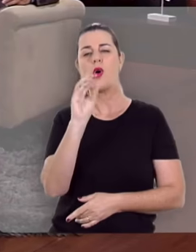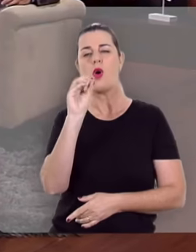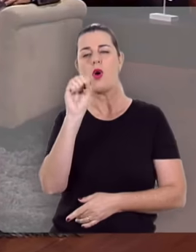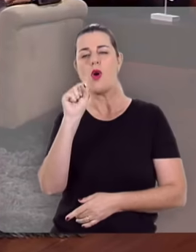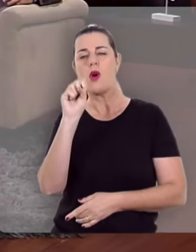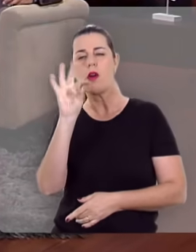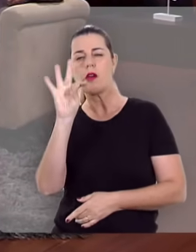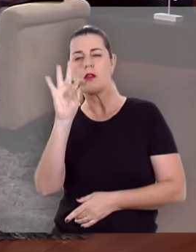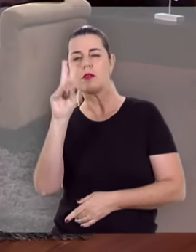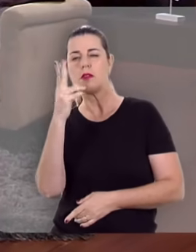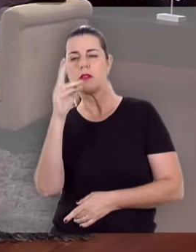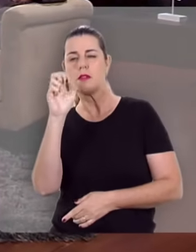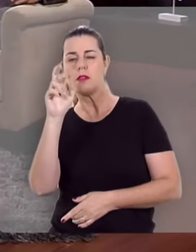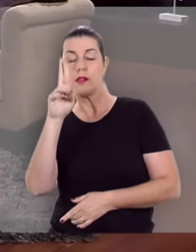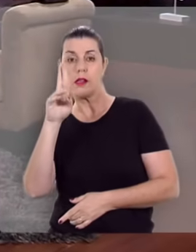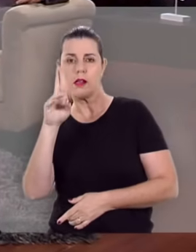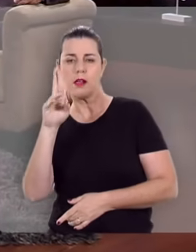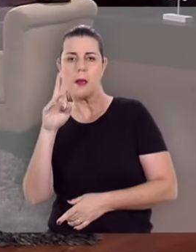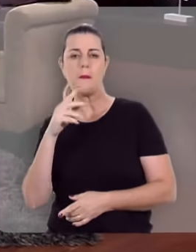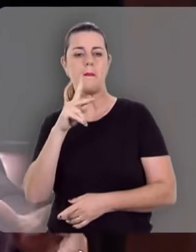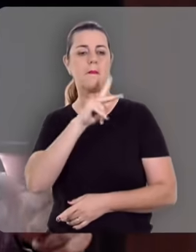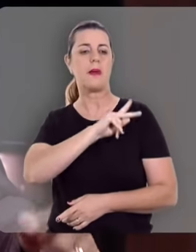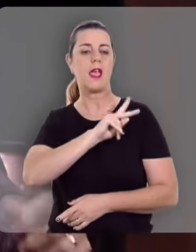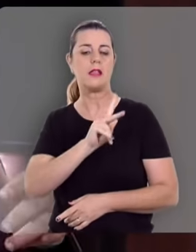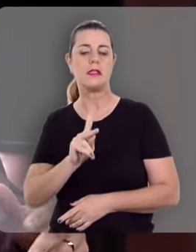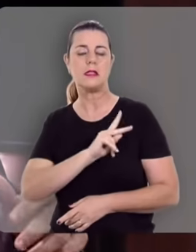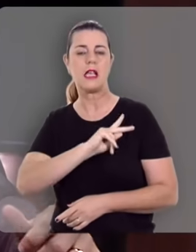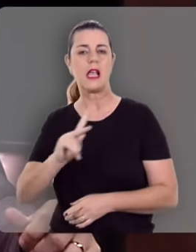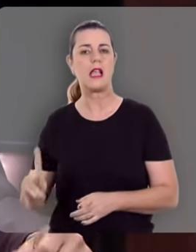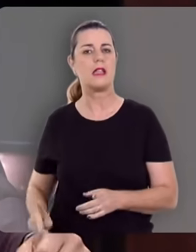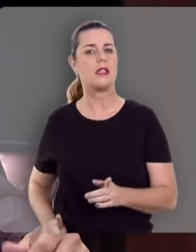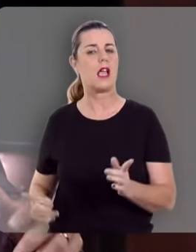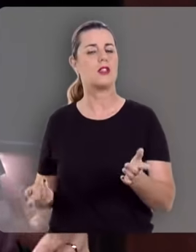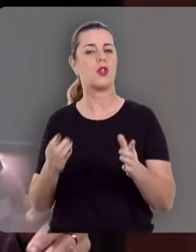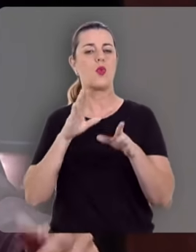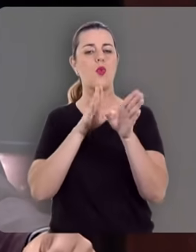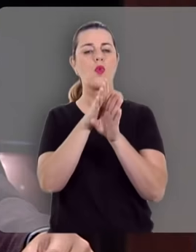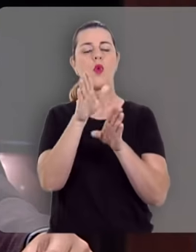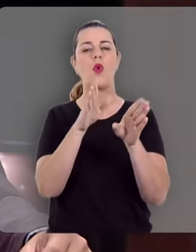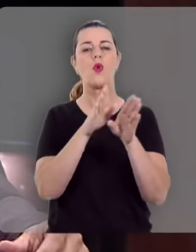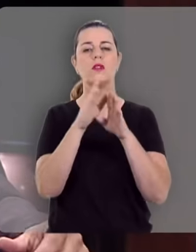roster é o presidente do conselho da agência Presbiteriana de evangelização e comunicação